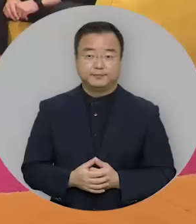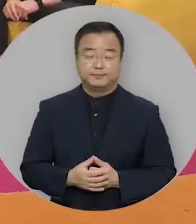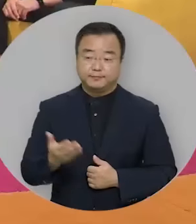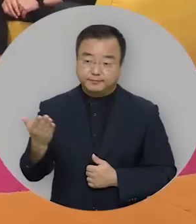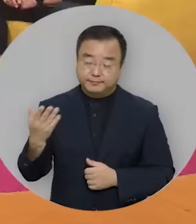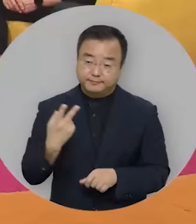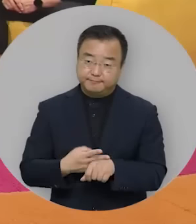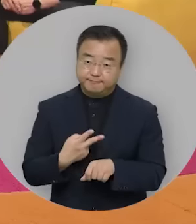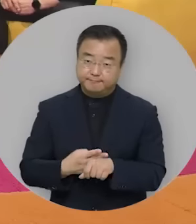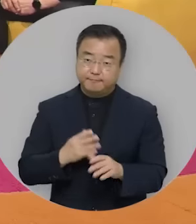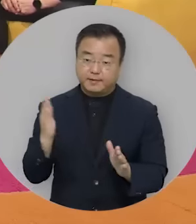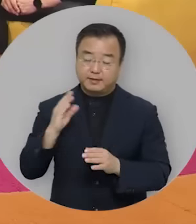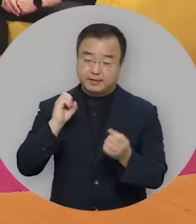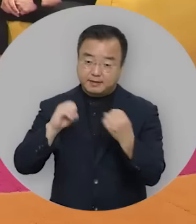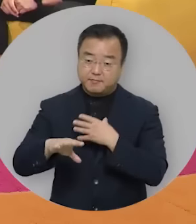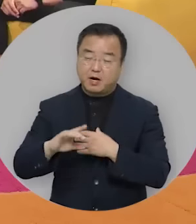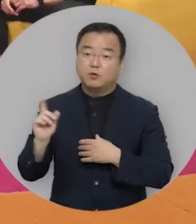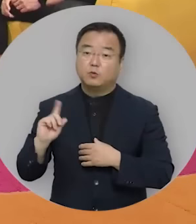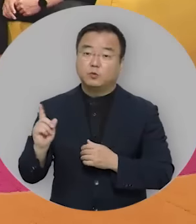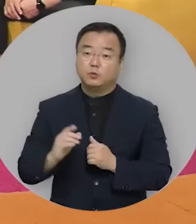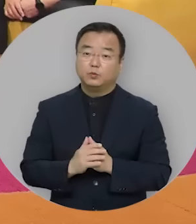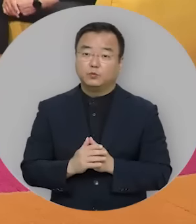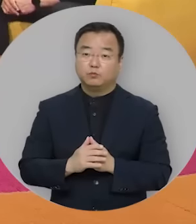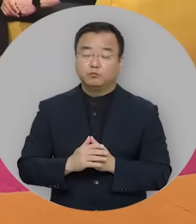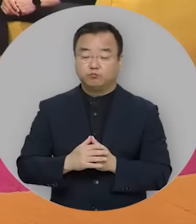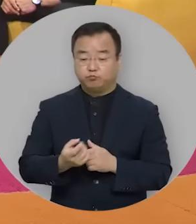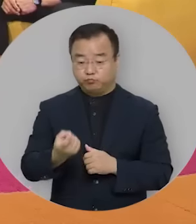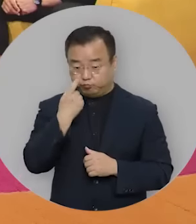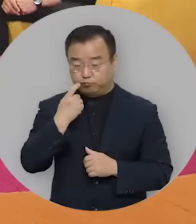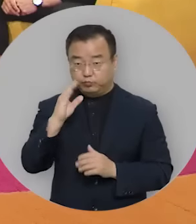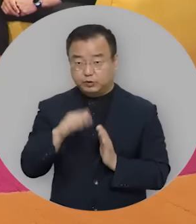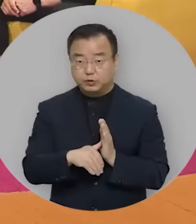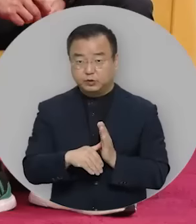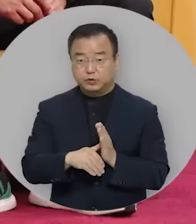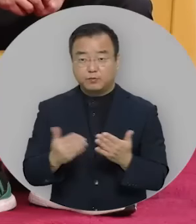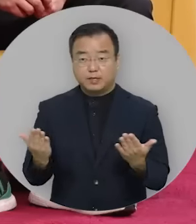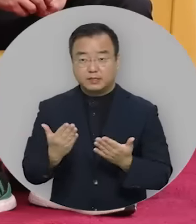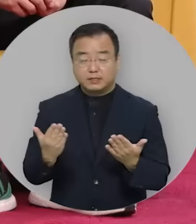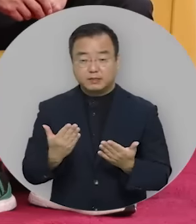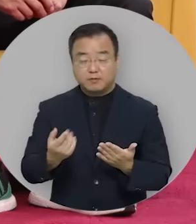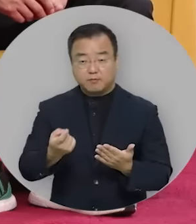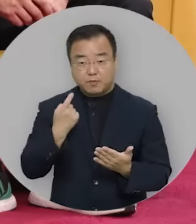선생님, 학생들의 반응은 어떻습니까? 이런 직업 교육을 받을 때요. 굉장히 뜨겁습니다.